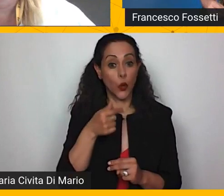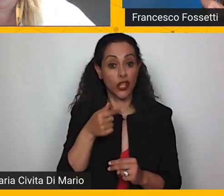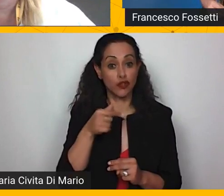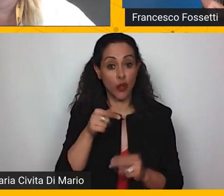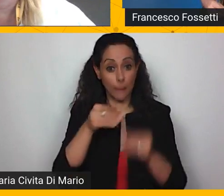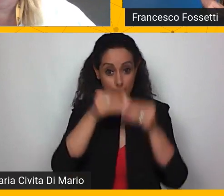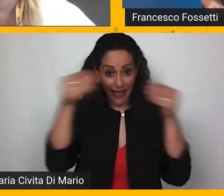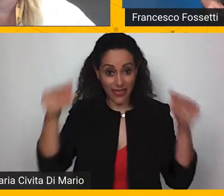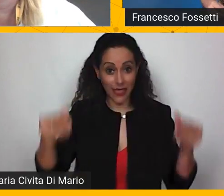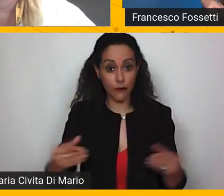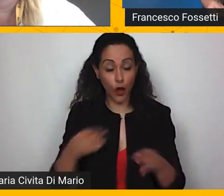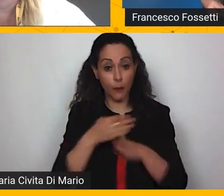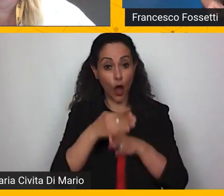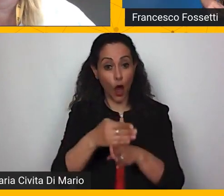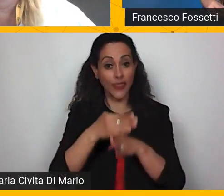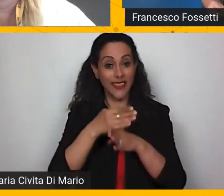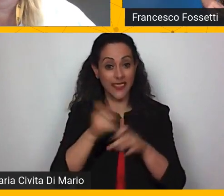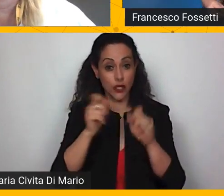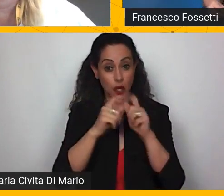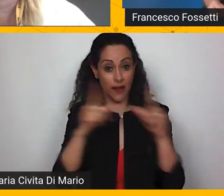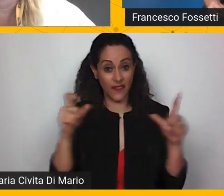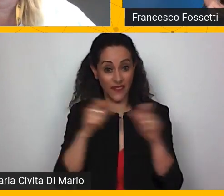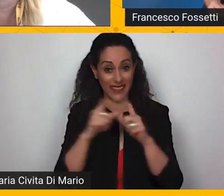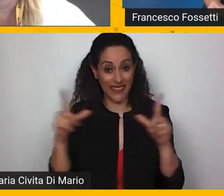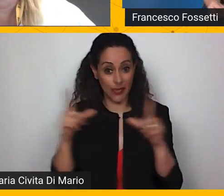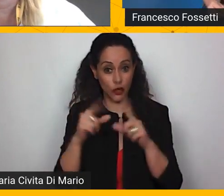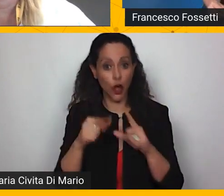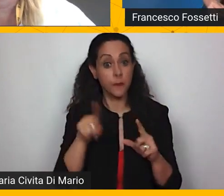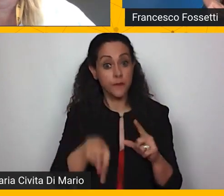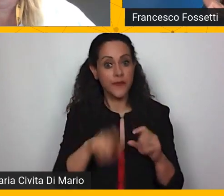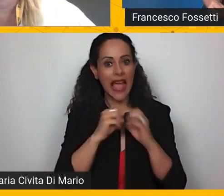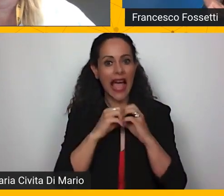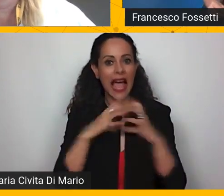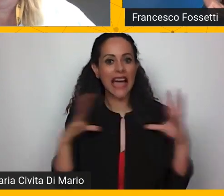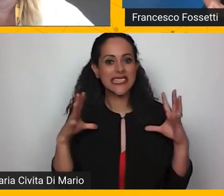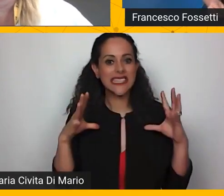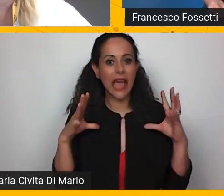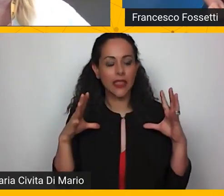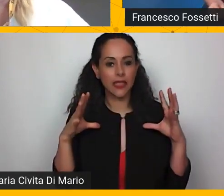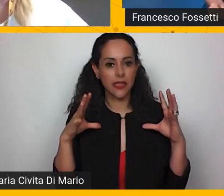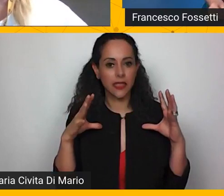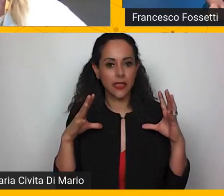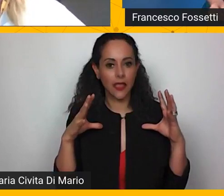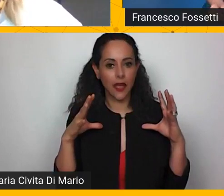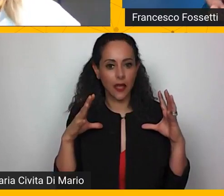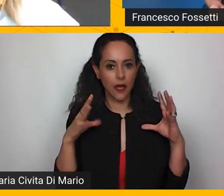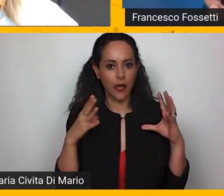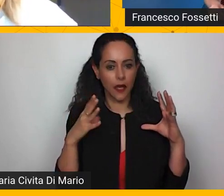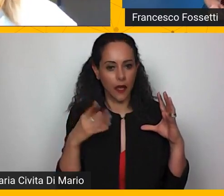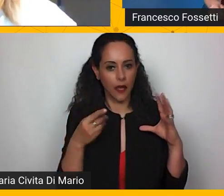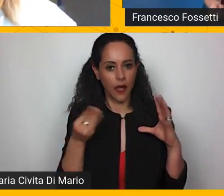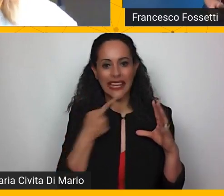Twitch e sulle piattaforme eh di condivisione video le stesse